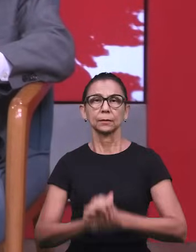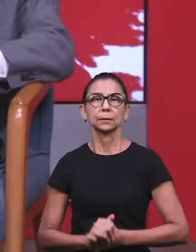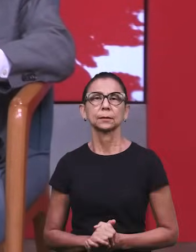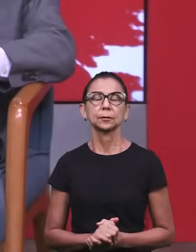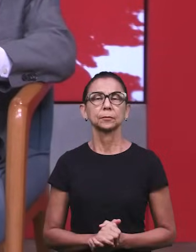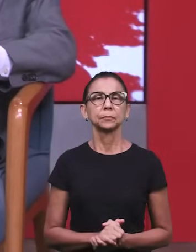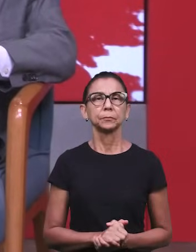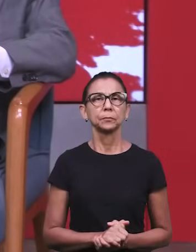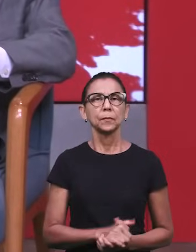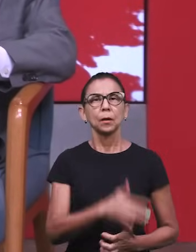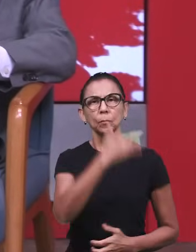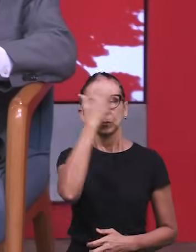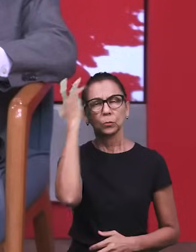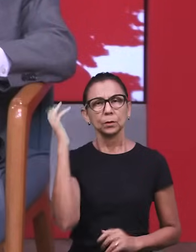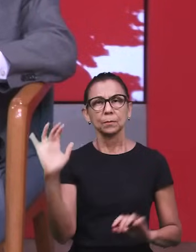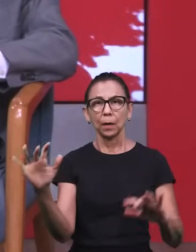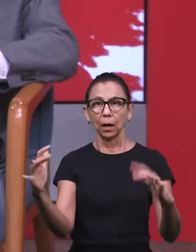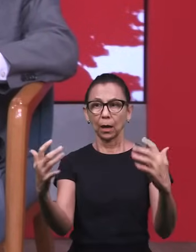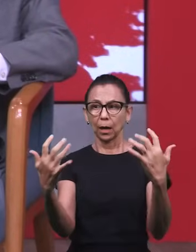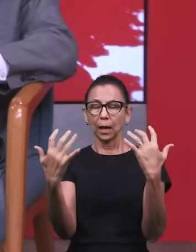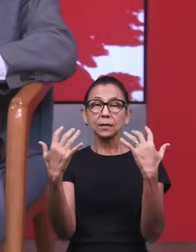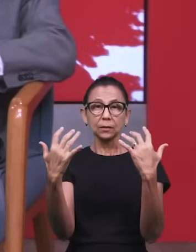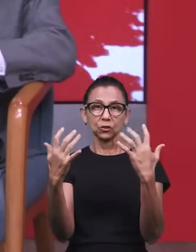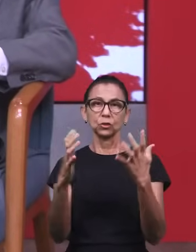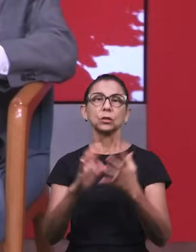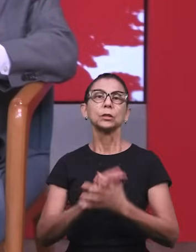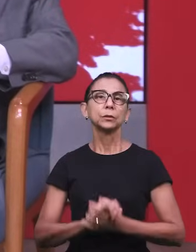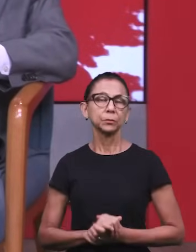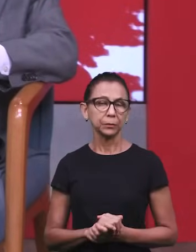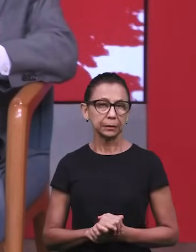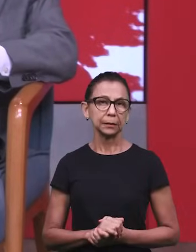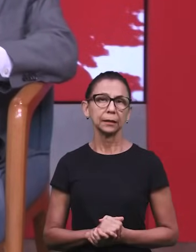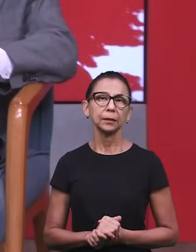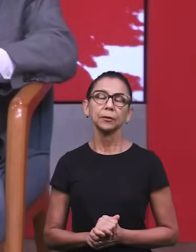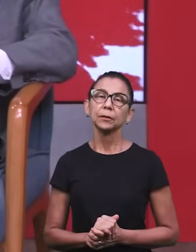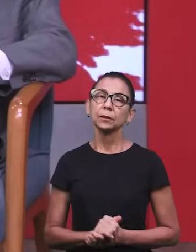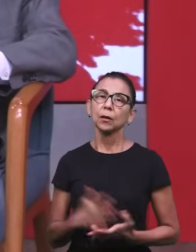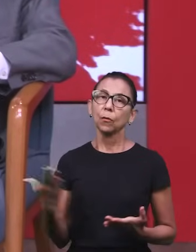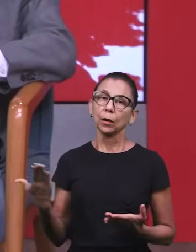vida daquelas pessoas que foram alcançadas na vida daquelas pessoas que visitaram que nós